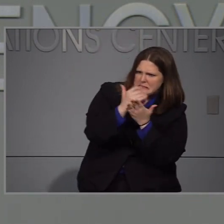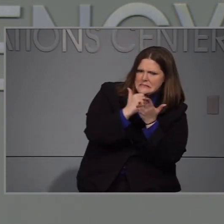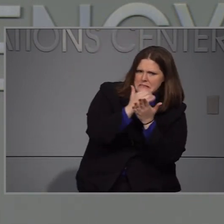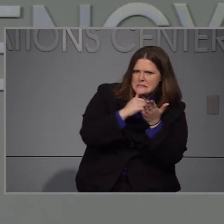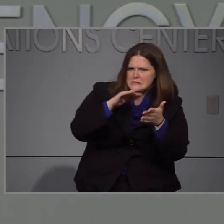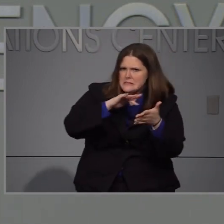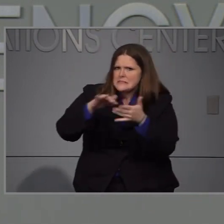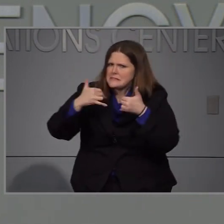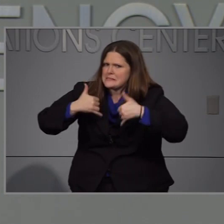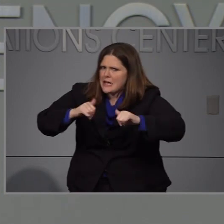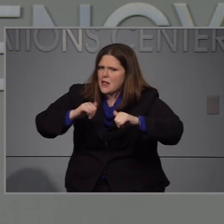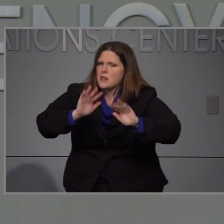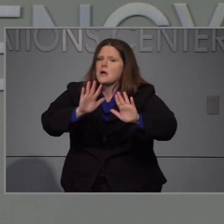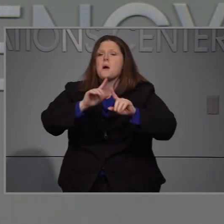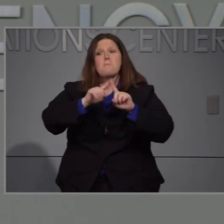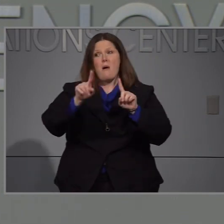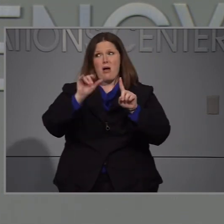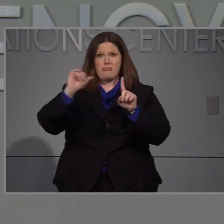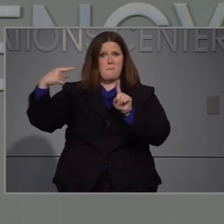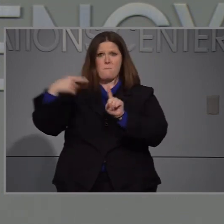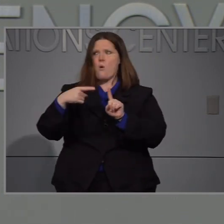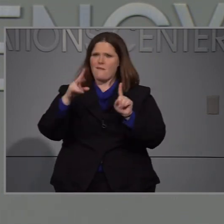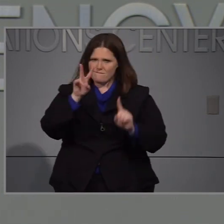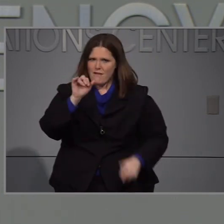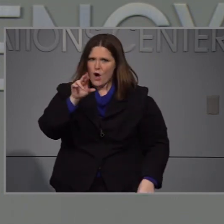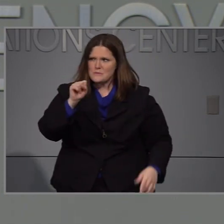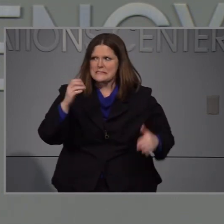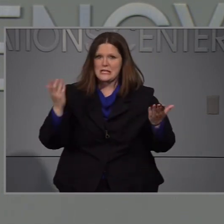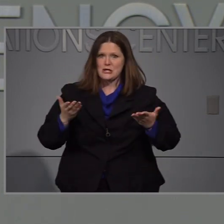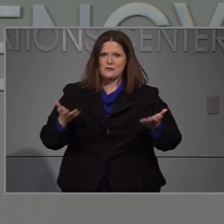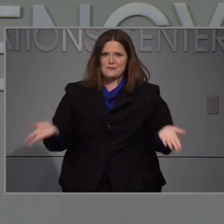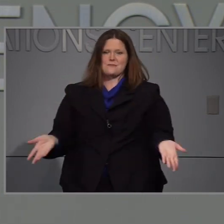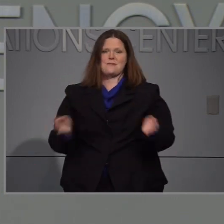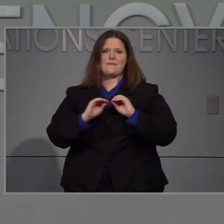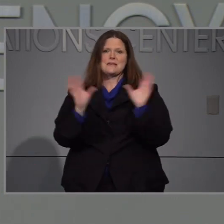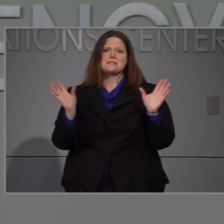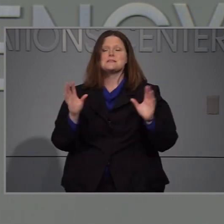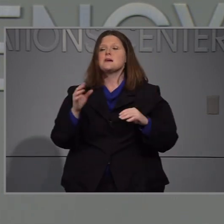resultados preliminares, pero no que no está indicando es que el virus está aquí y hay